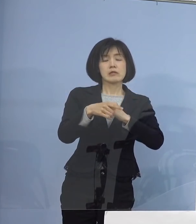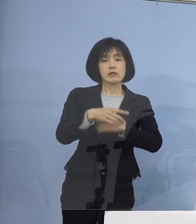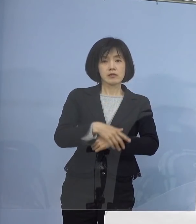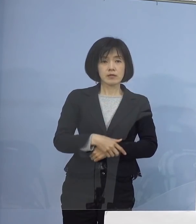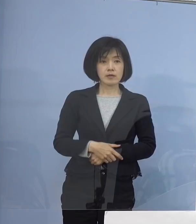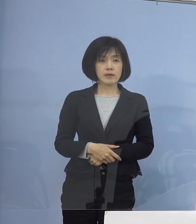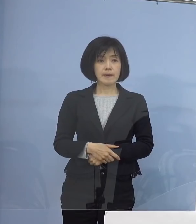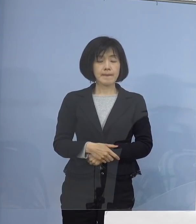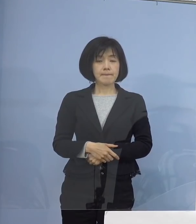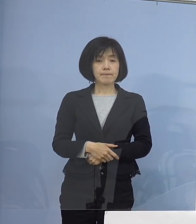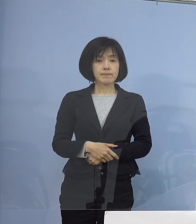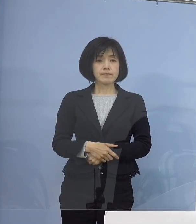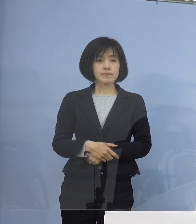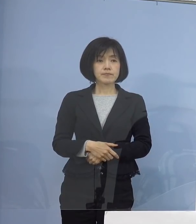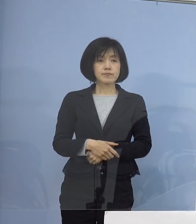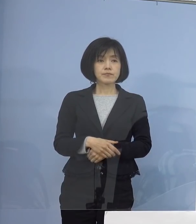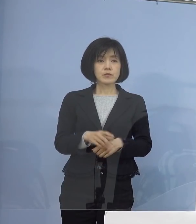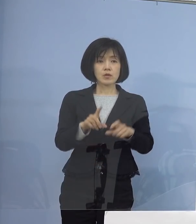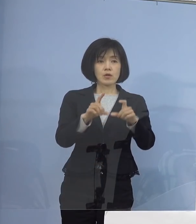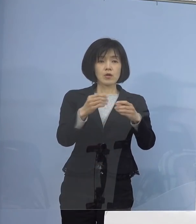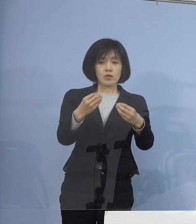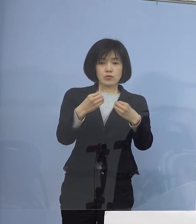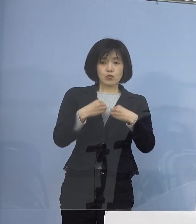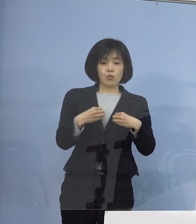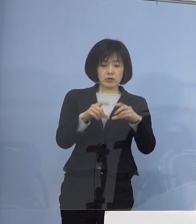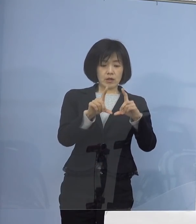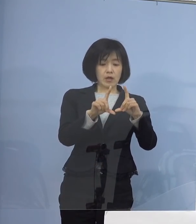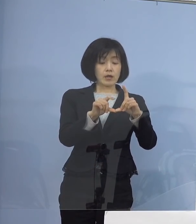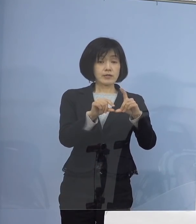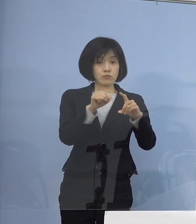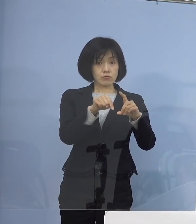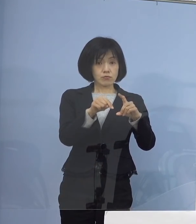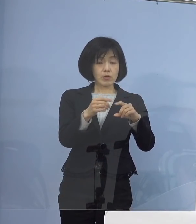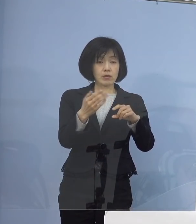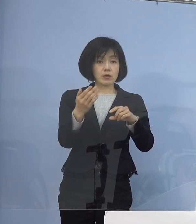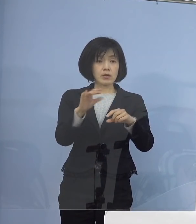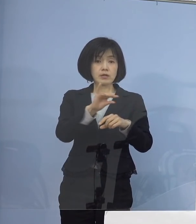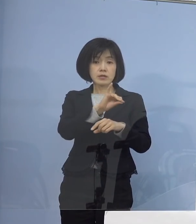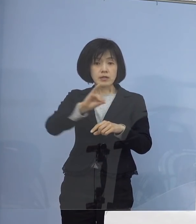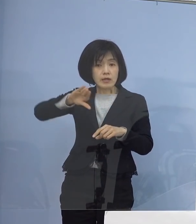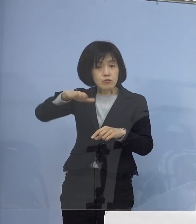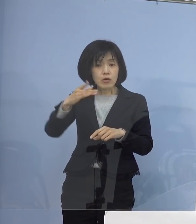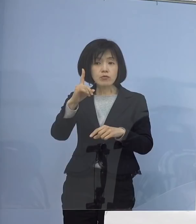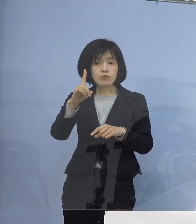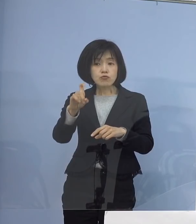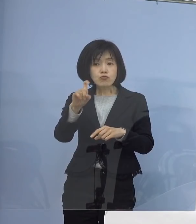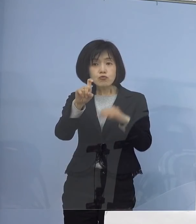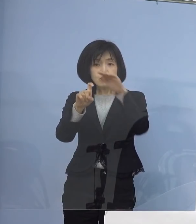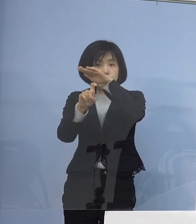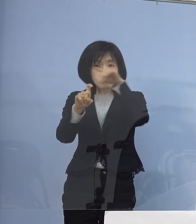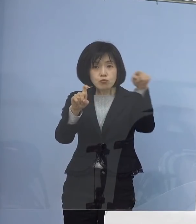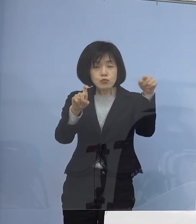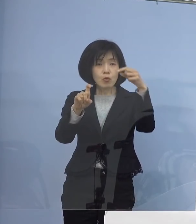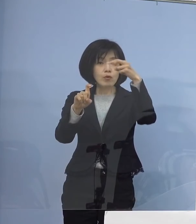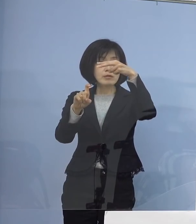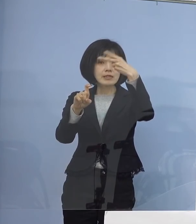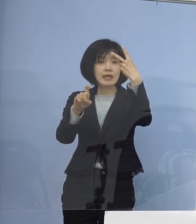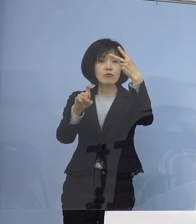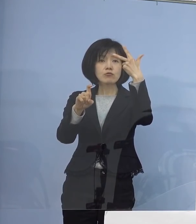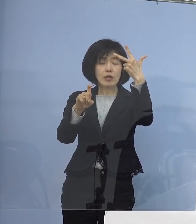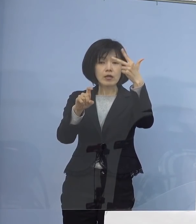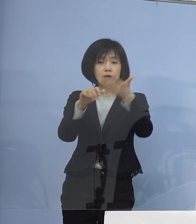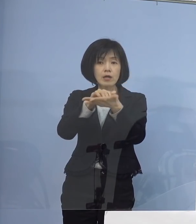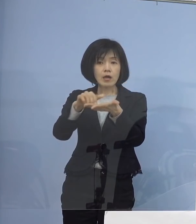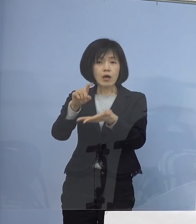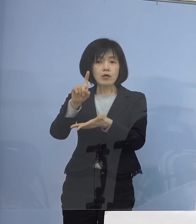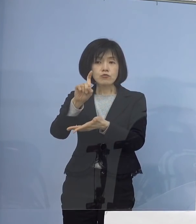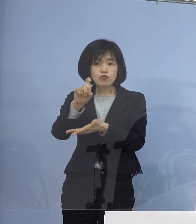そして最後陽性率につきましては 1,910分の207、10.8パーセント